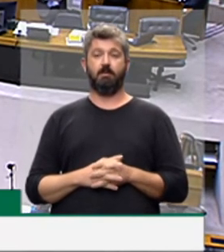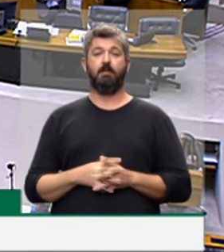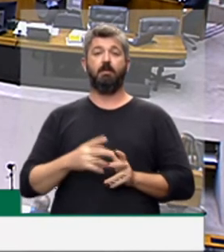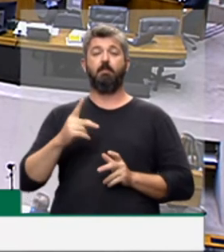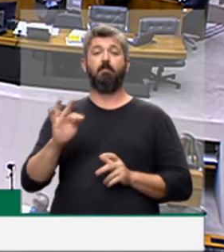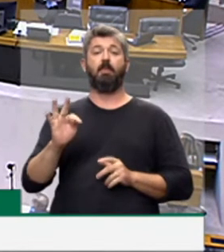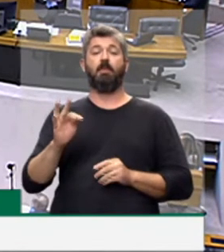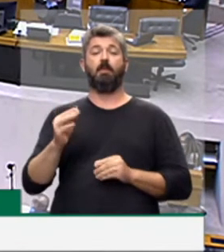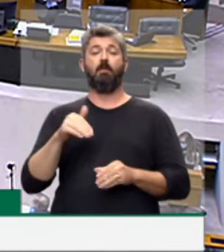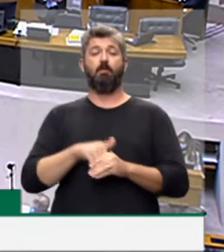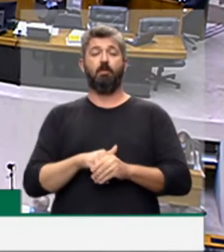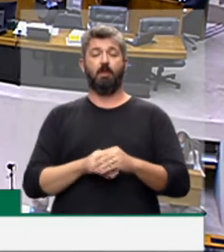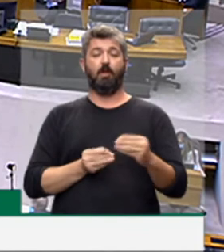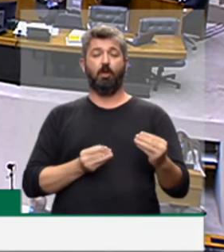FAVOR, VITOR LIPE. AUSENTE PLENÁRIO ORIENTAÇÃO DE